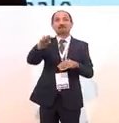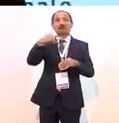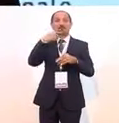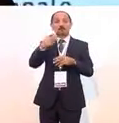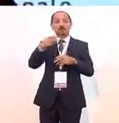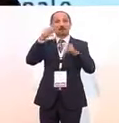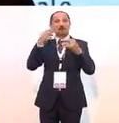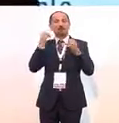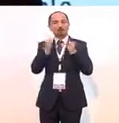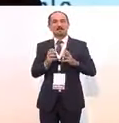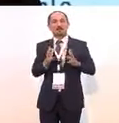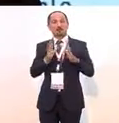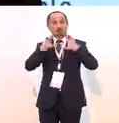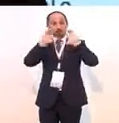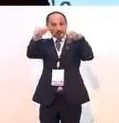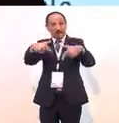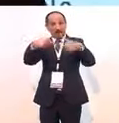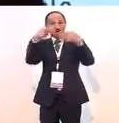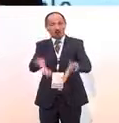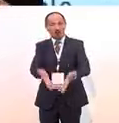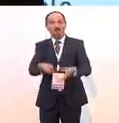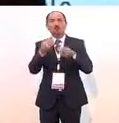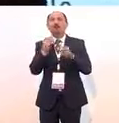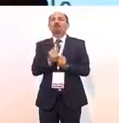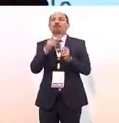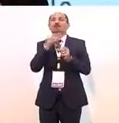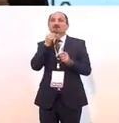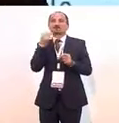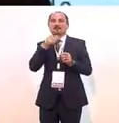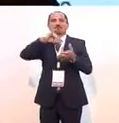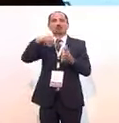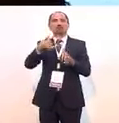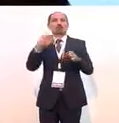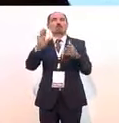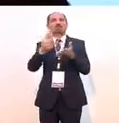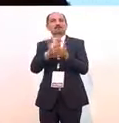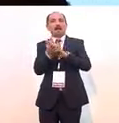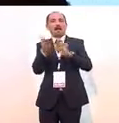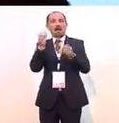fare è stato fondamentale in questi anni. Certo, ci è servito il Jobs Act, lo sgravio